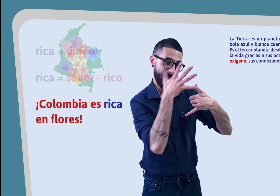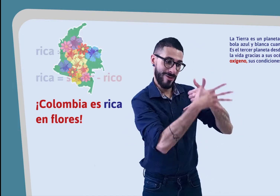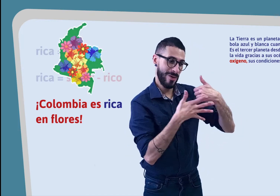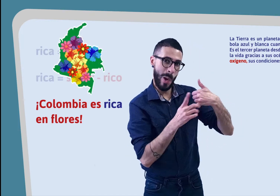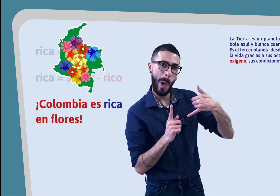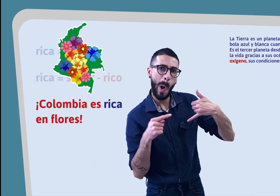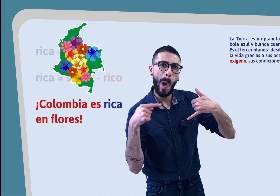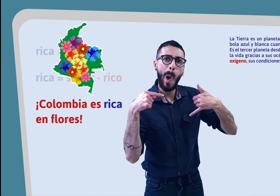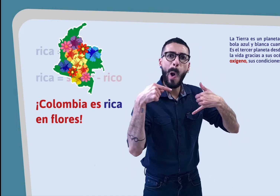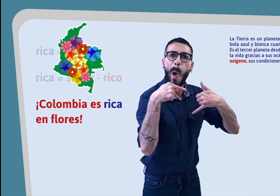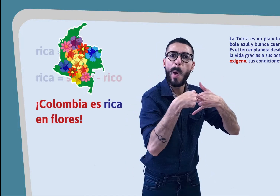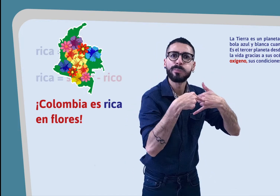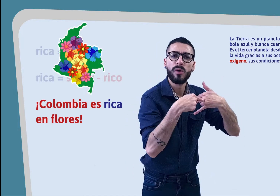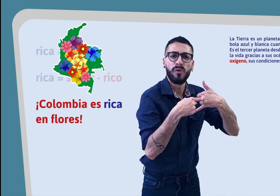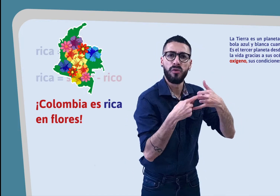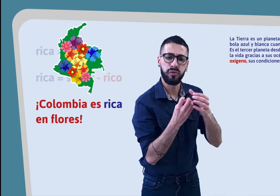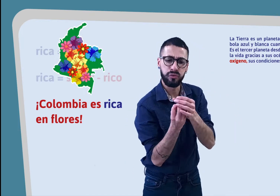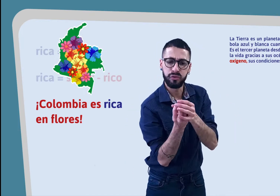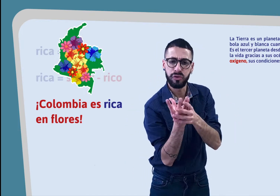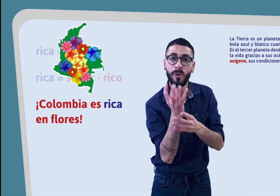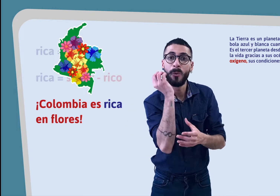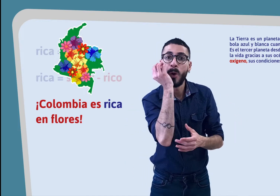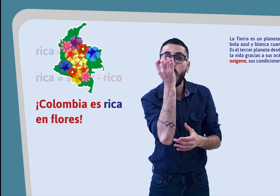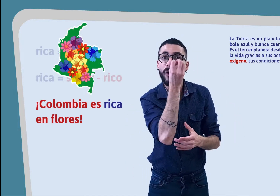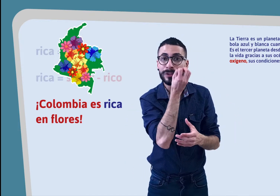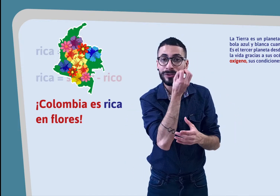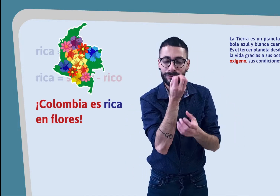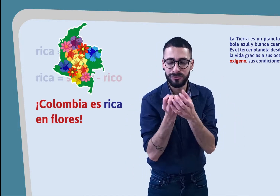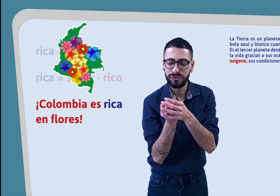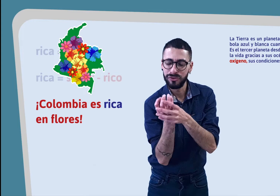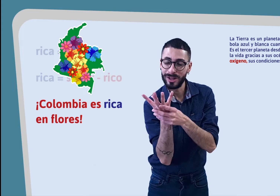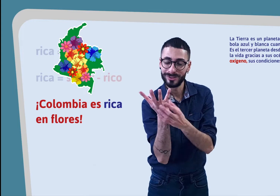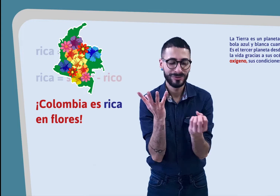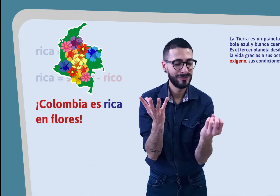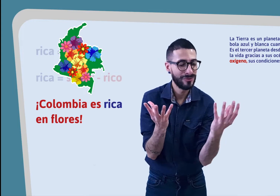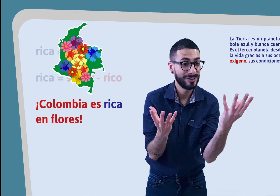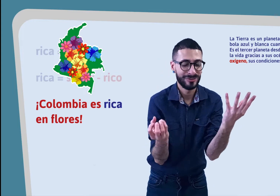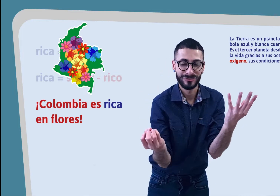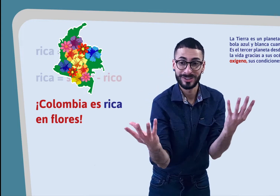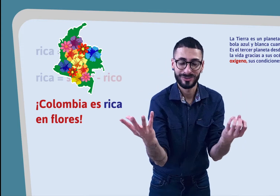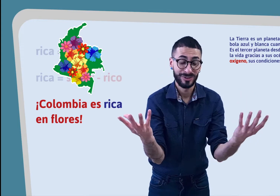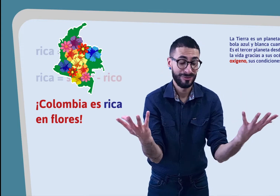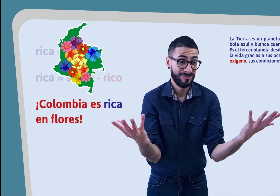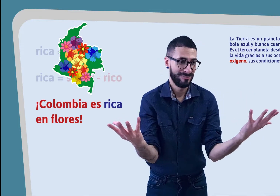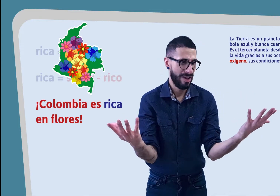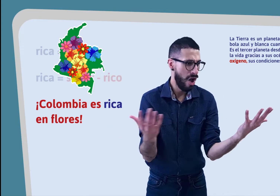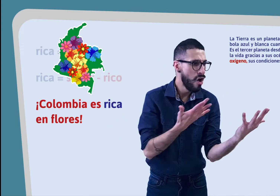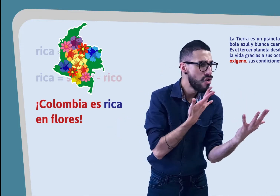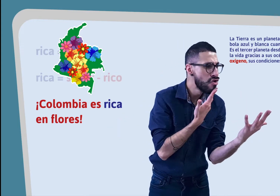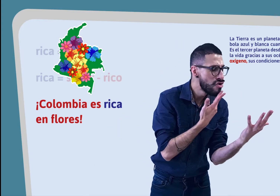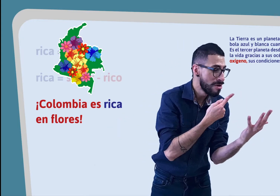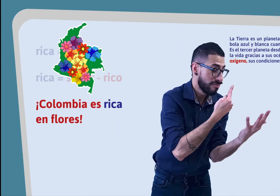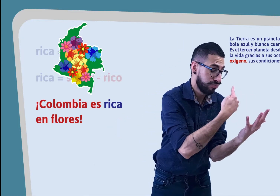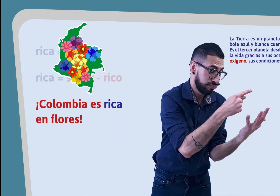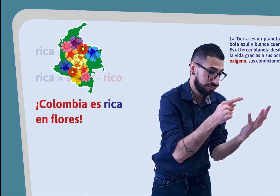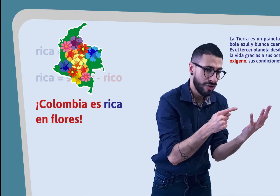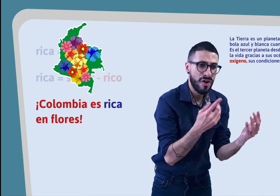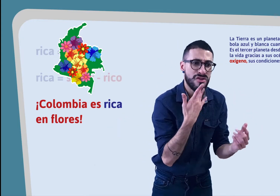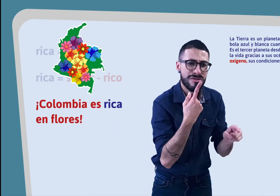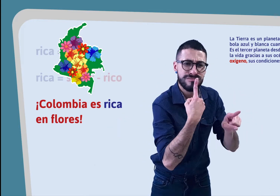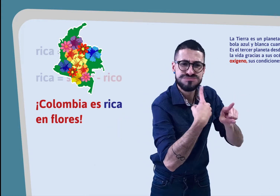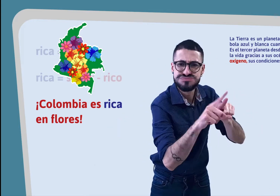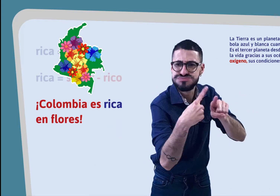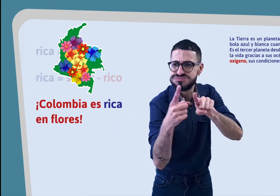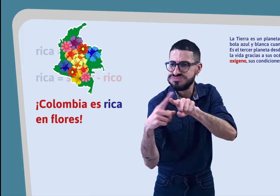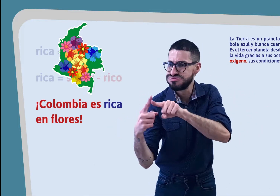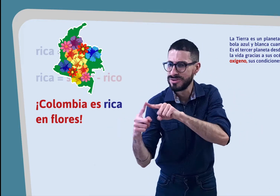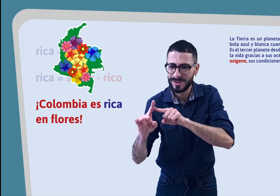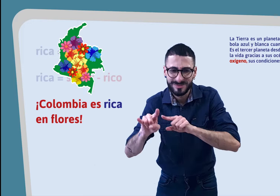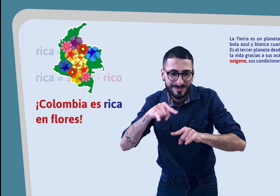Se expresaría del siguiente modo: En Colombia, hay una gran variedad de flores con diferentes colores y